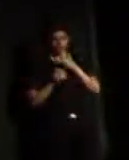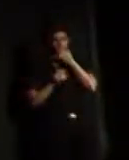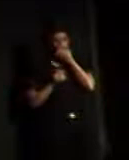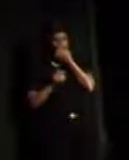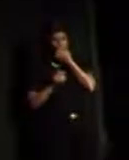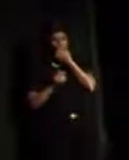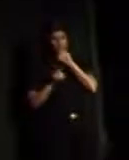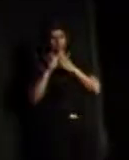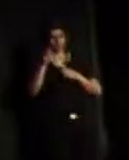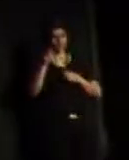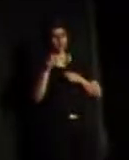Enfermagem?